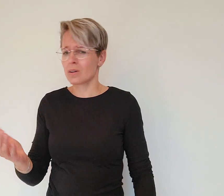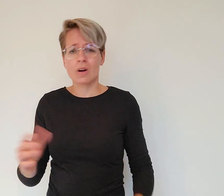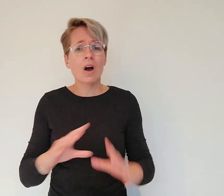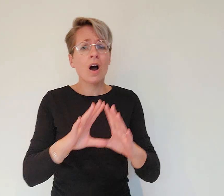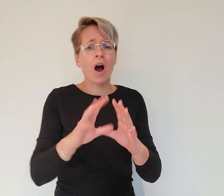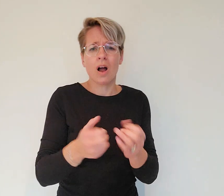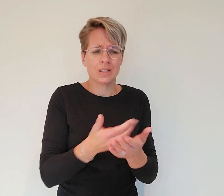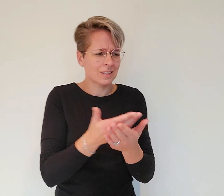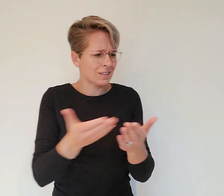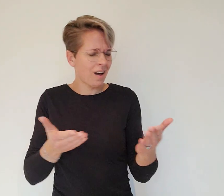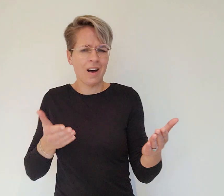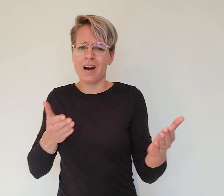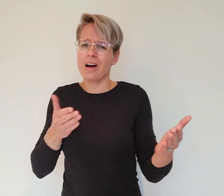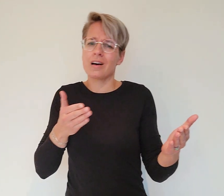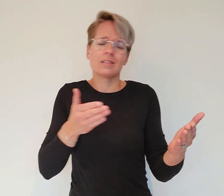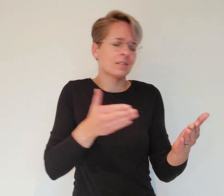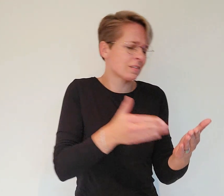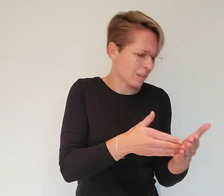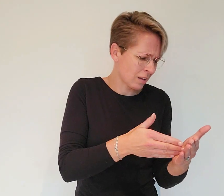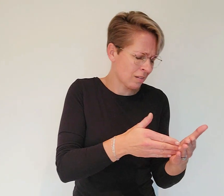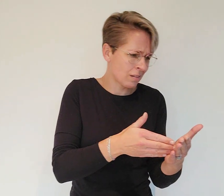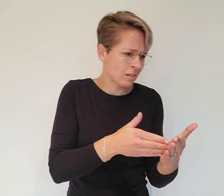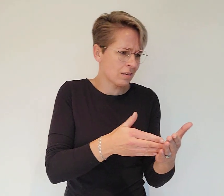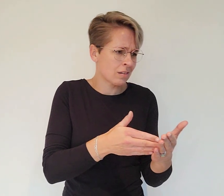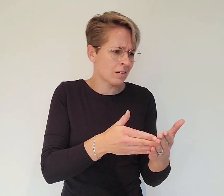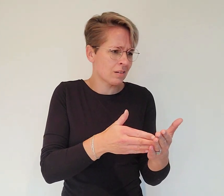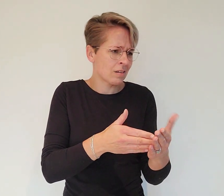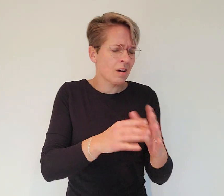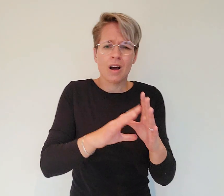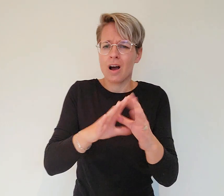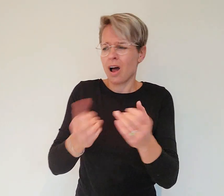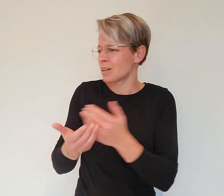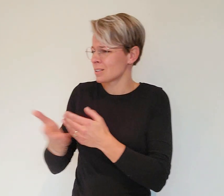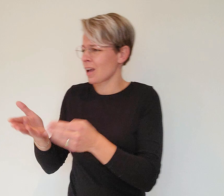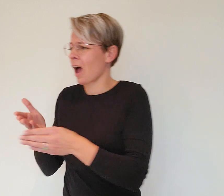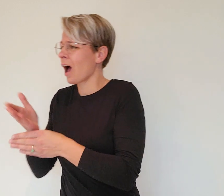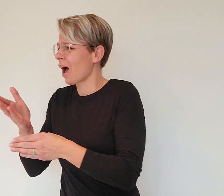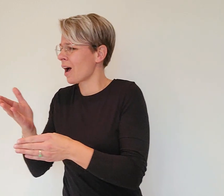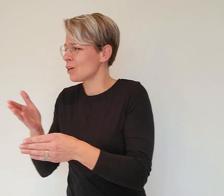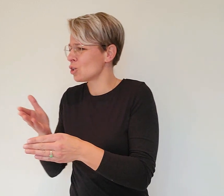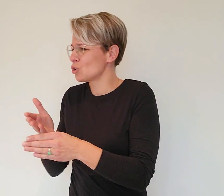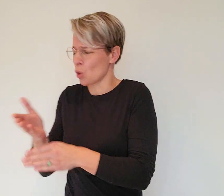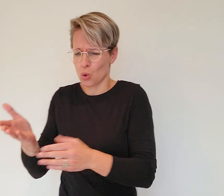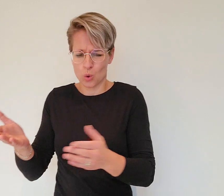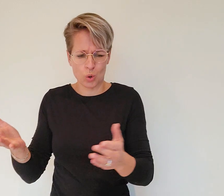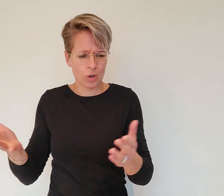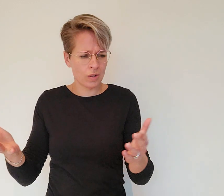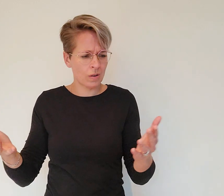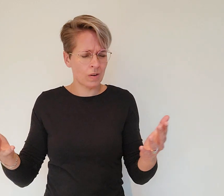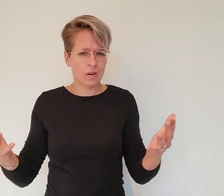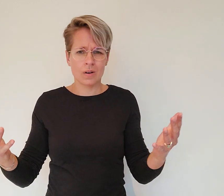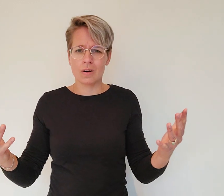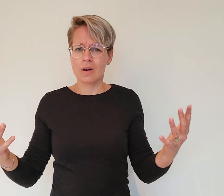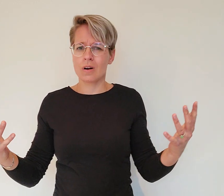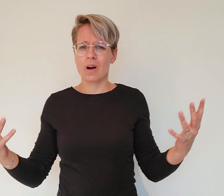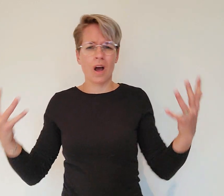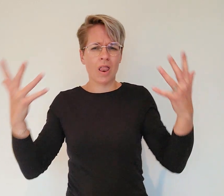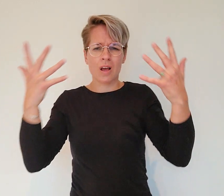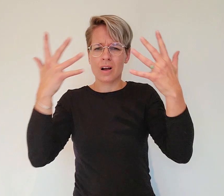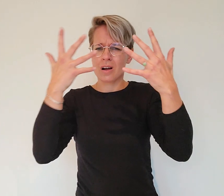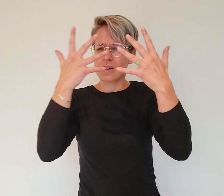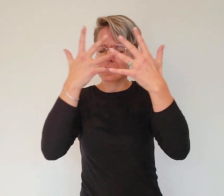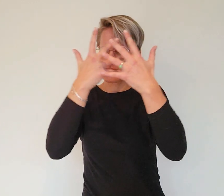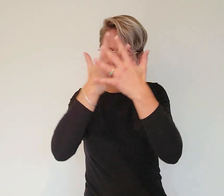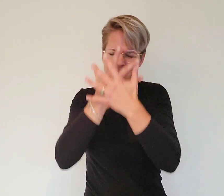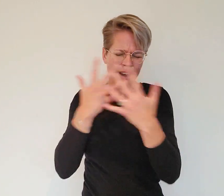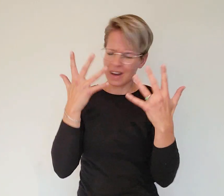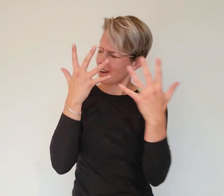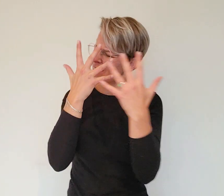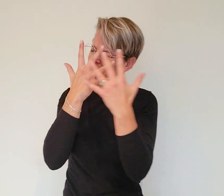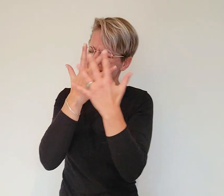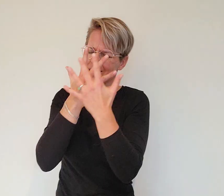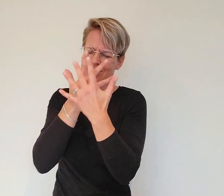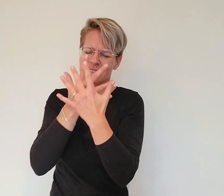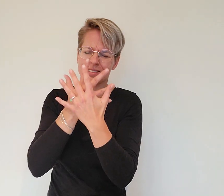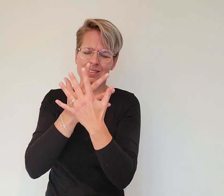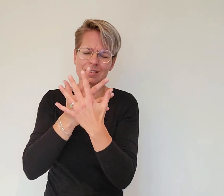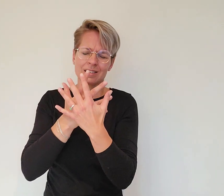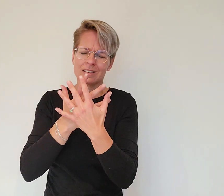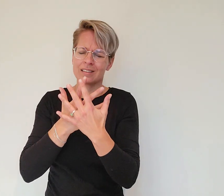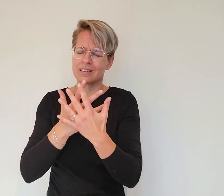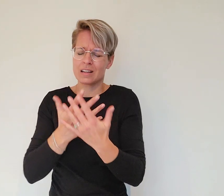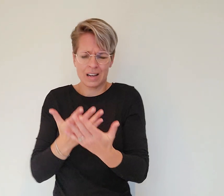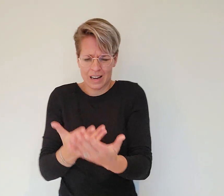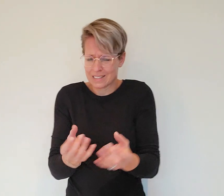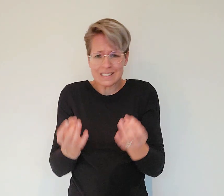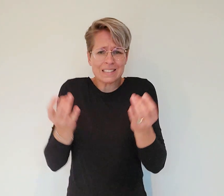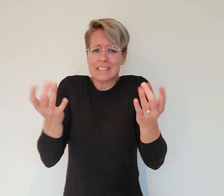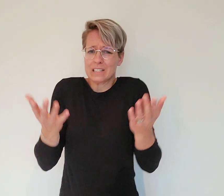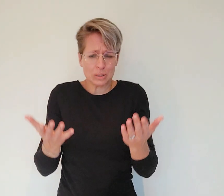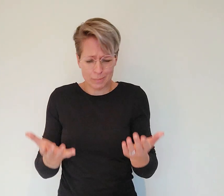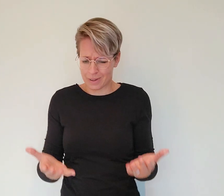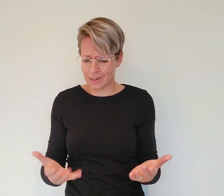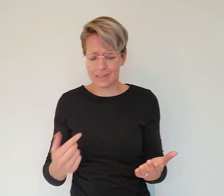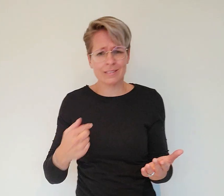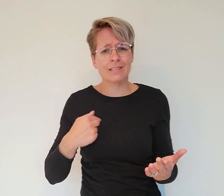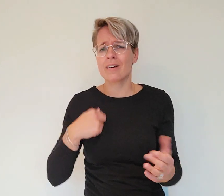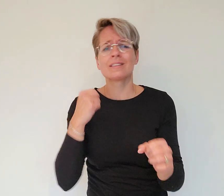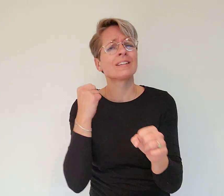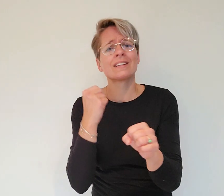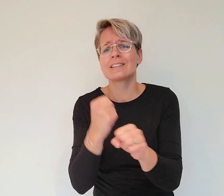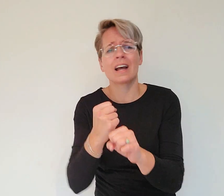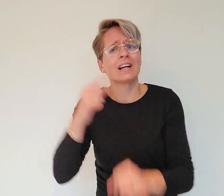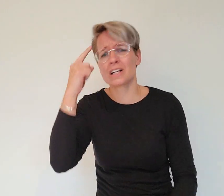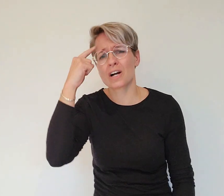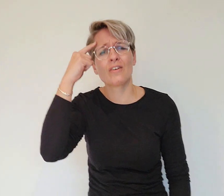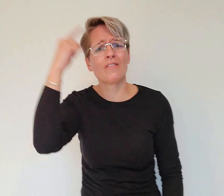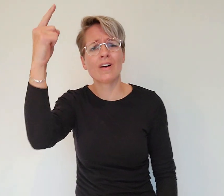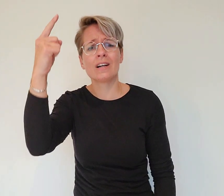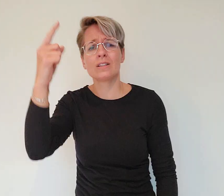Alles staat stil, Alles gaat door alles heen Er is niets meer dat ik zeker weet